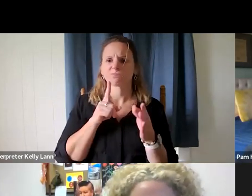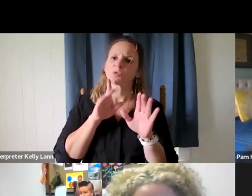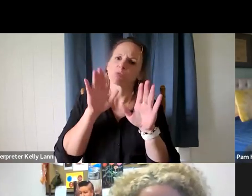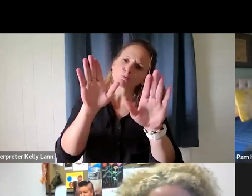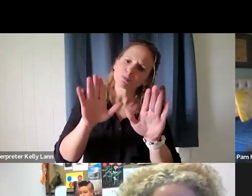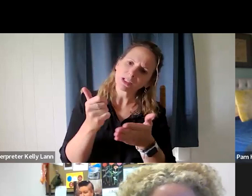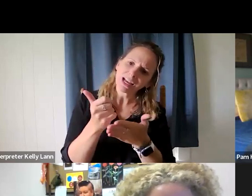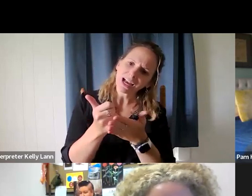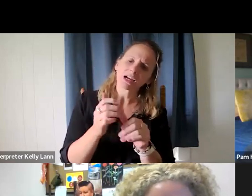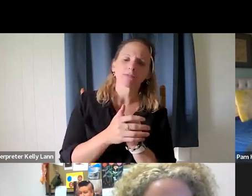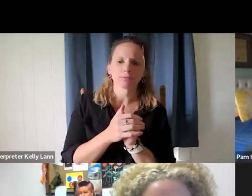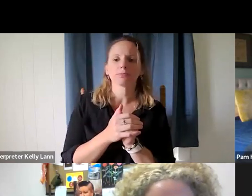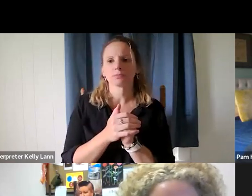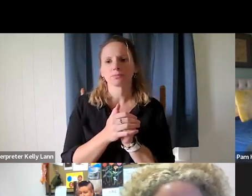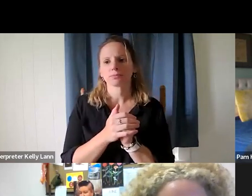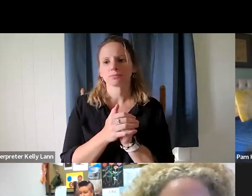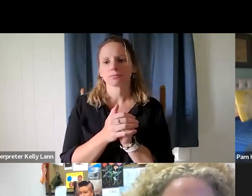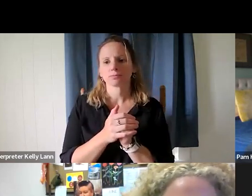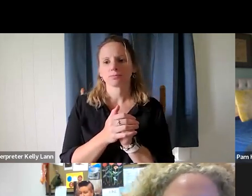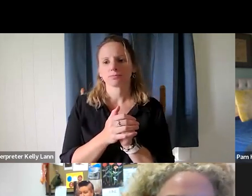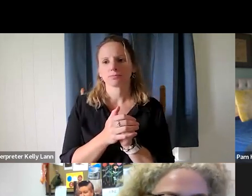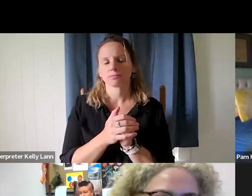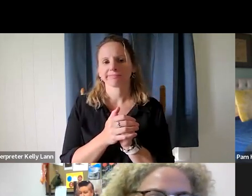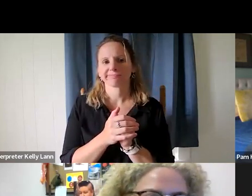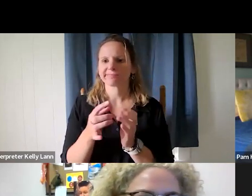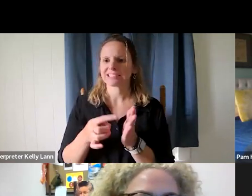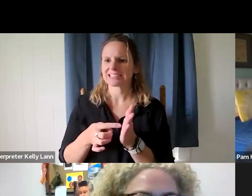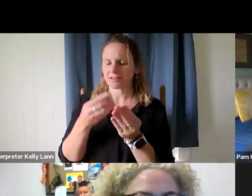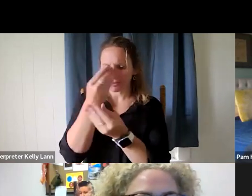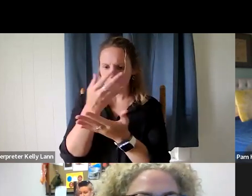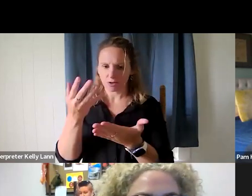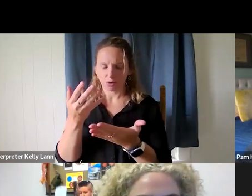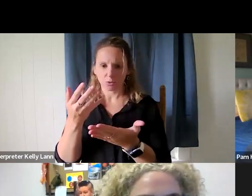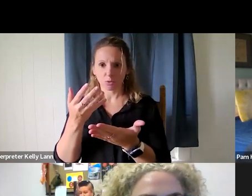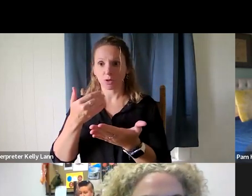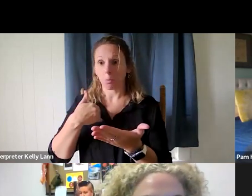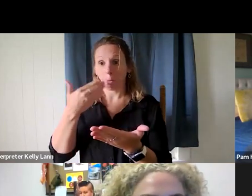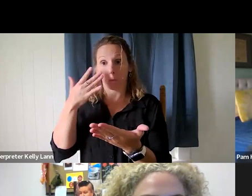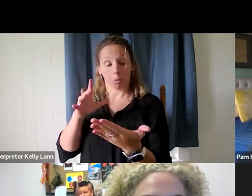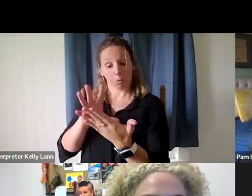y también, en ocasiones es información que no conocíamos. Y eso es útil.